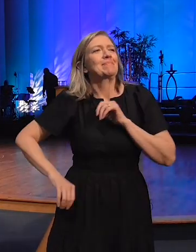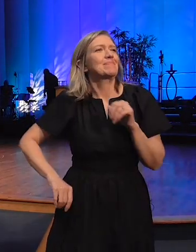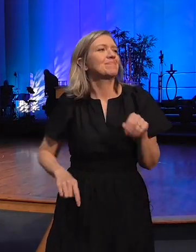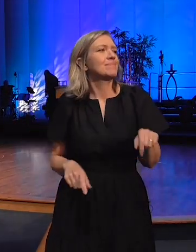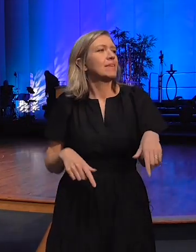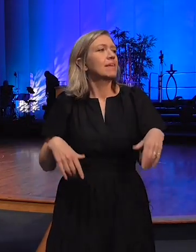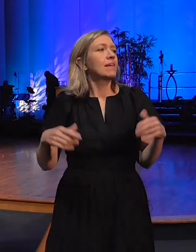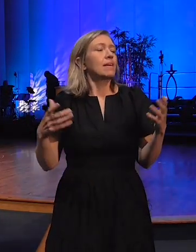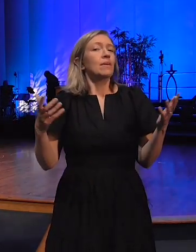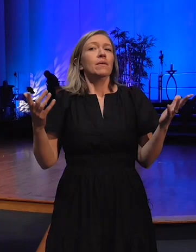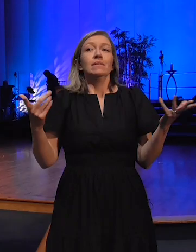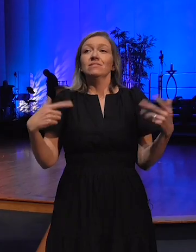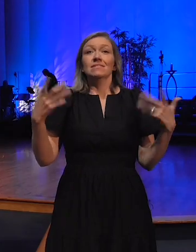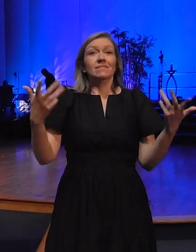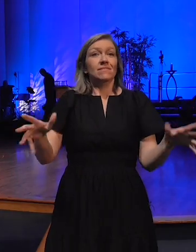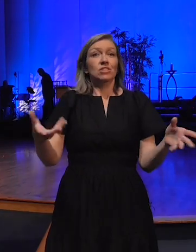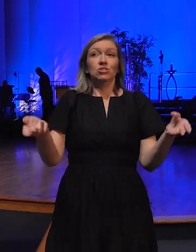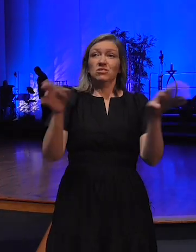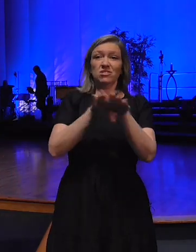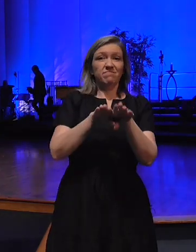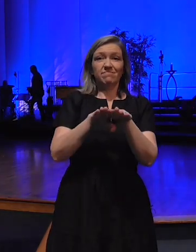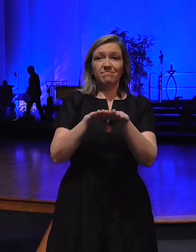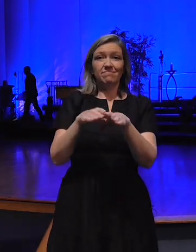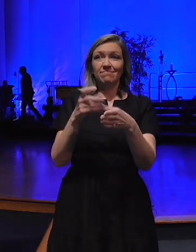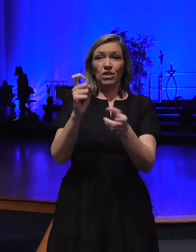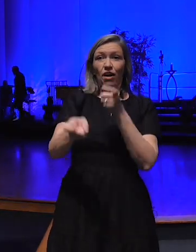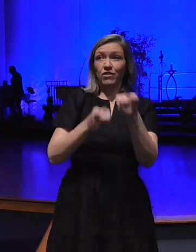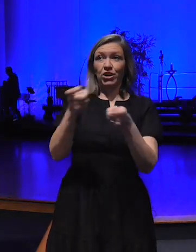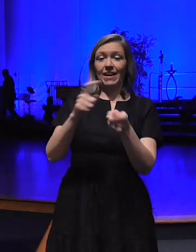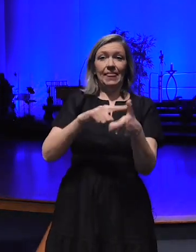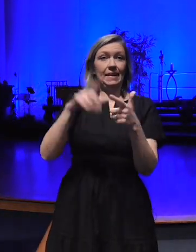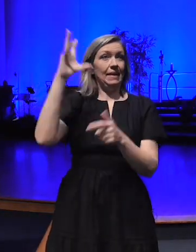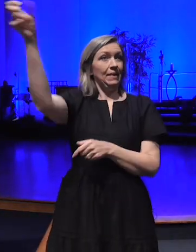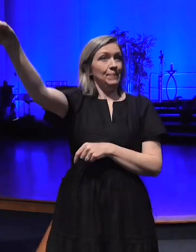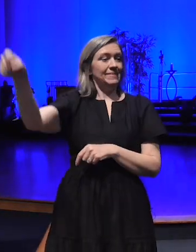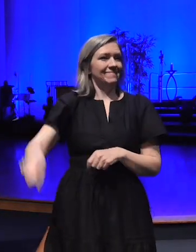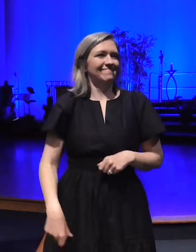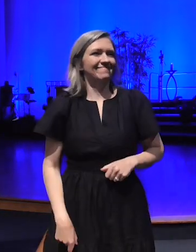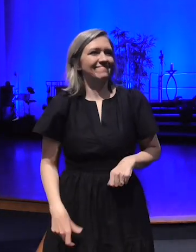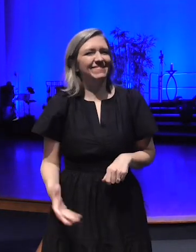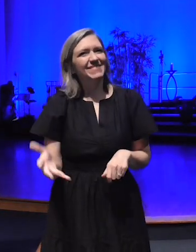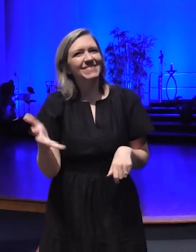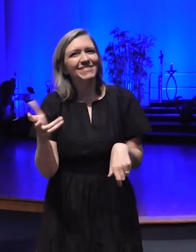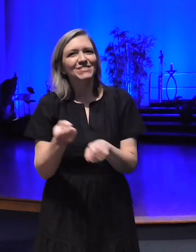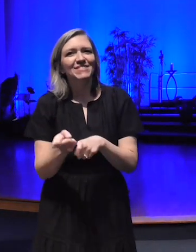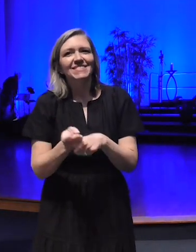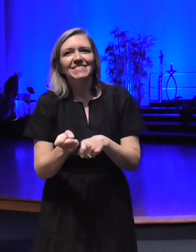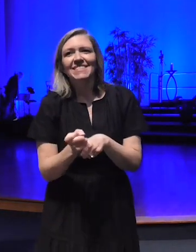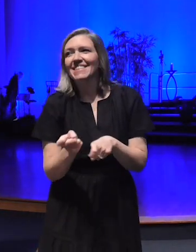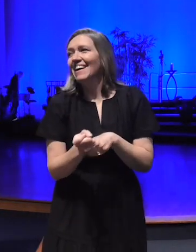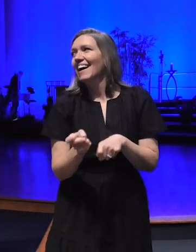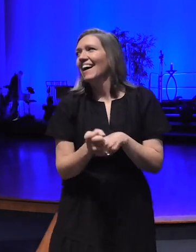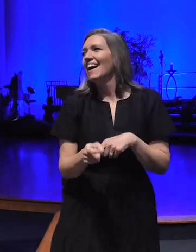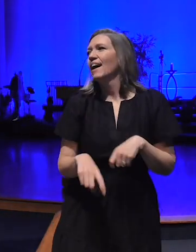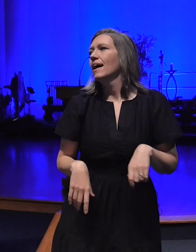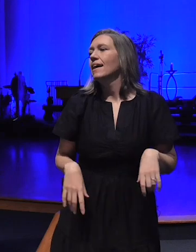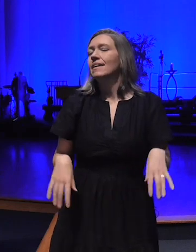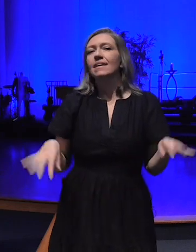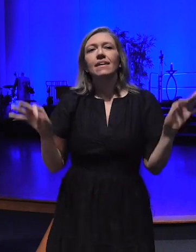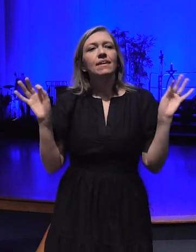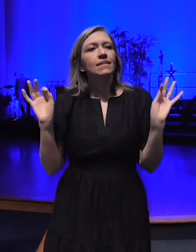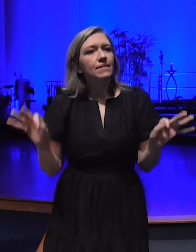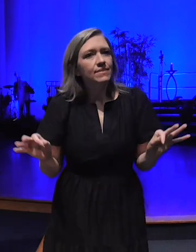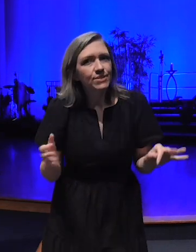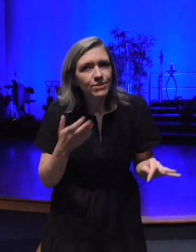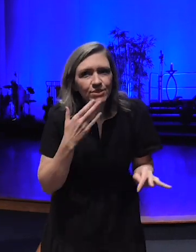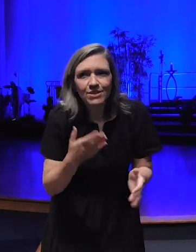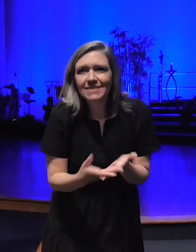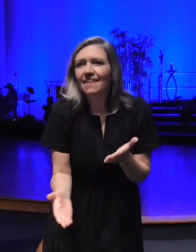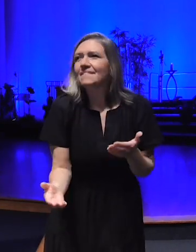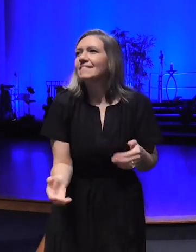vayamos a casa, detén eso, para eso, Ah, eso es genial, muy buenas cosas, sabes, es importante mantener tus